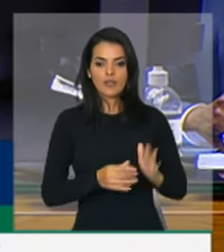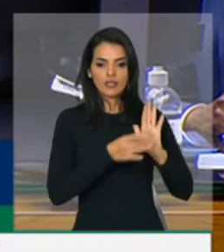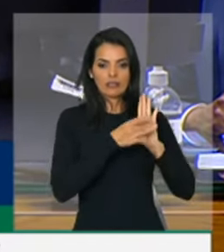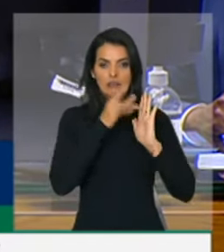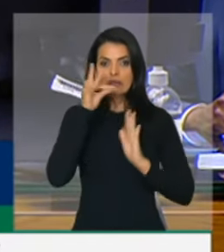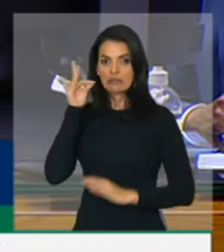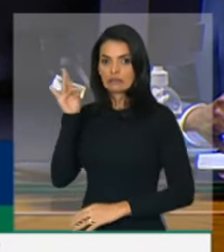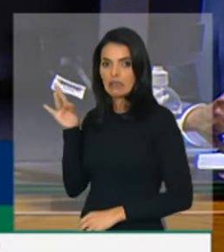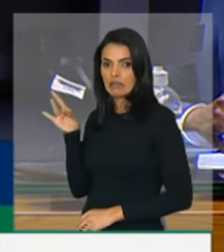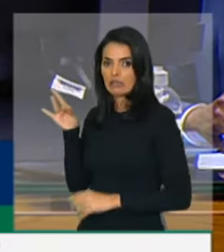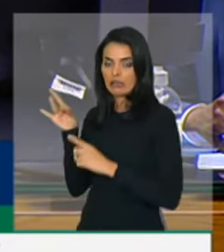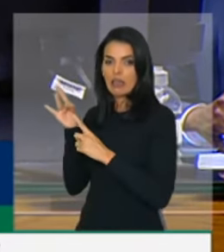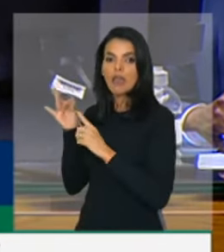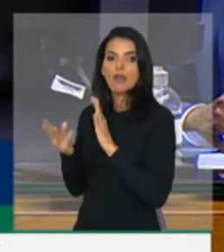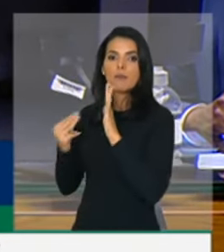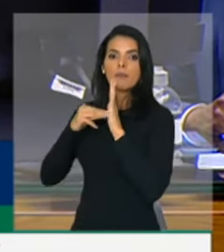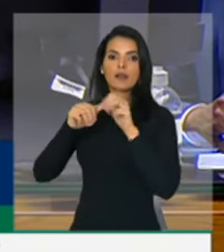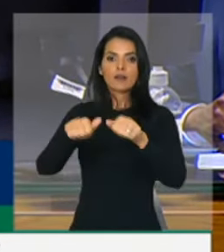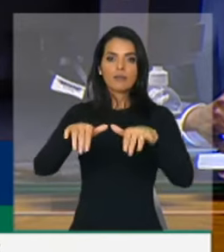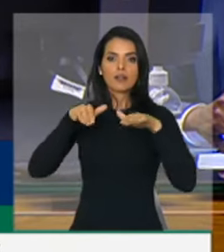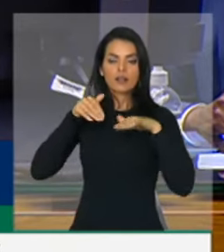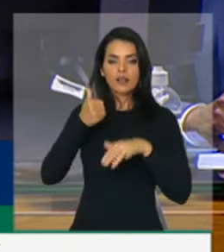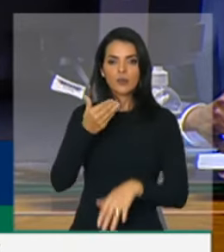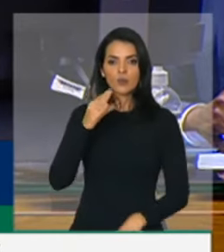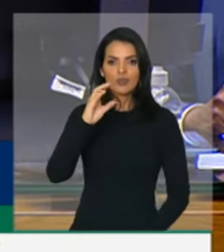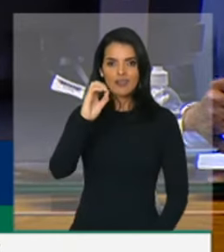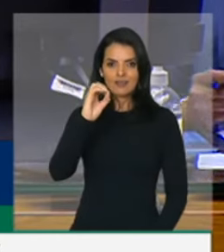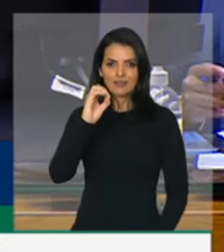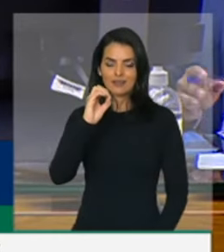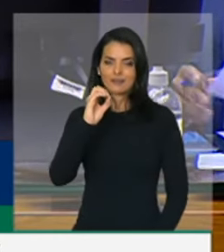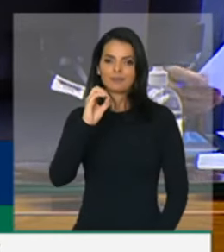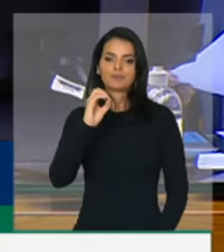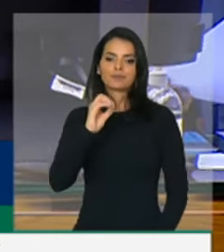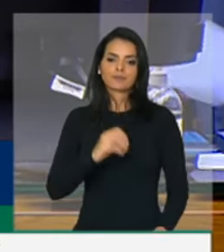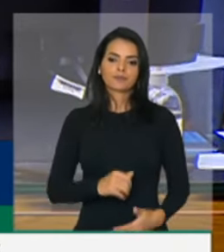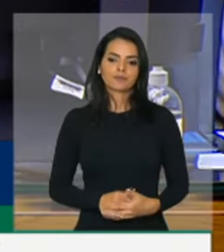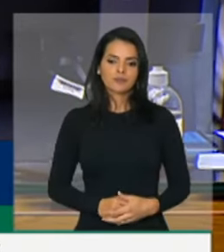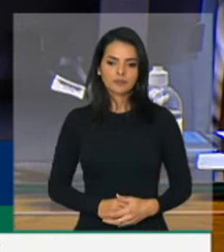PLENÁRIO NÚMERO 10. O DESTAQUE DO PT PARA ENCAMINHAR